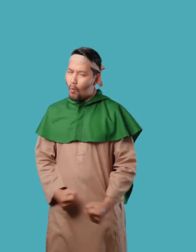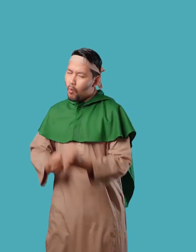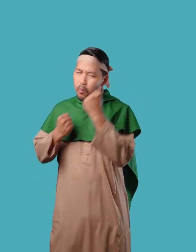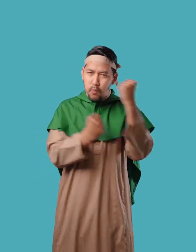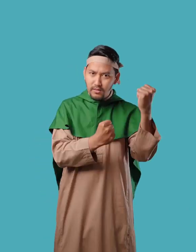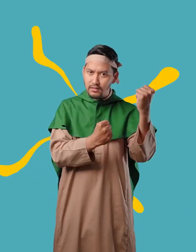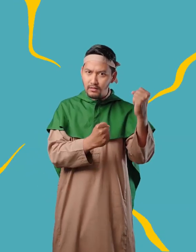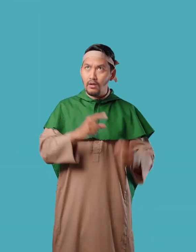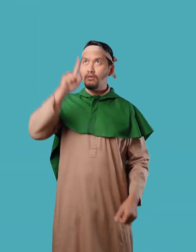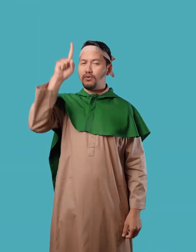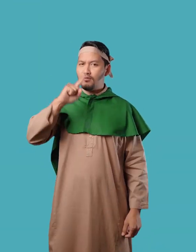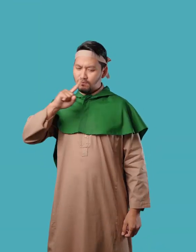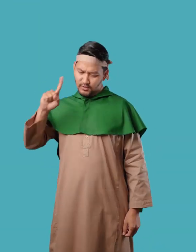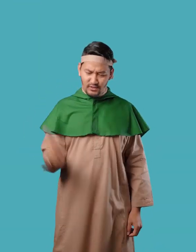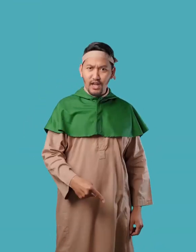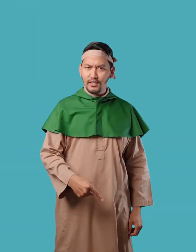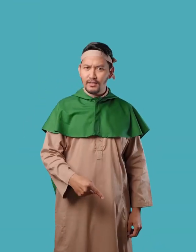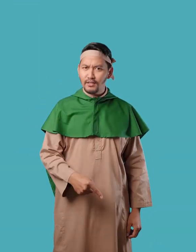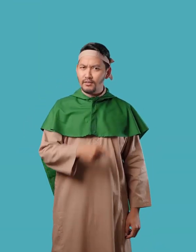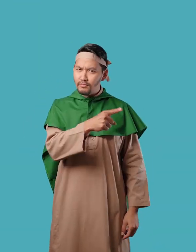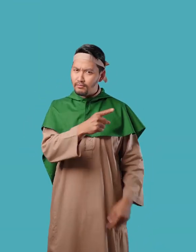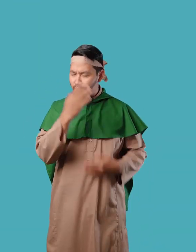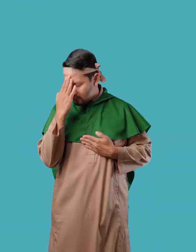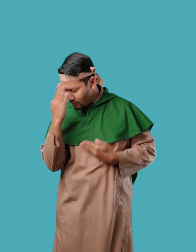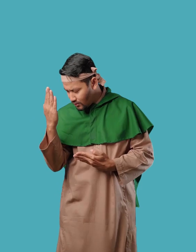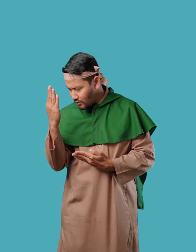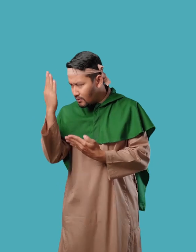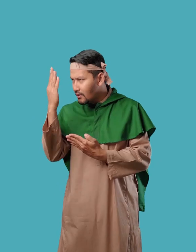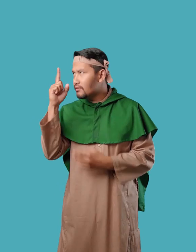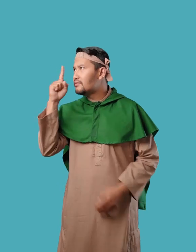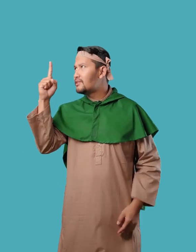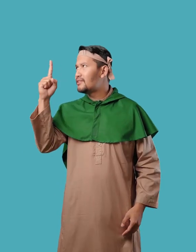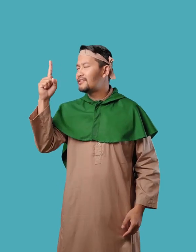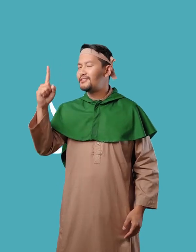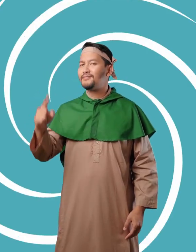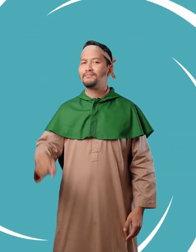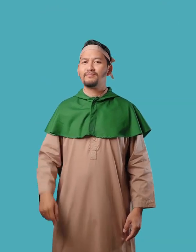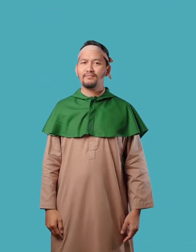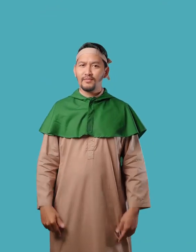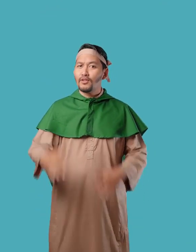Nabi yang berani dalam menegakkan agama Allah dan taat kepada semua perintah Allah